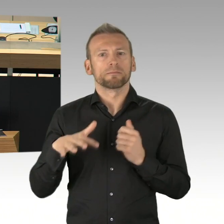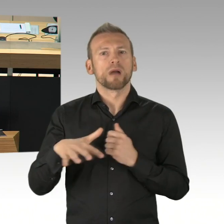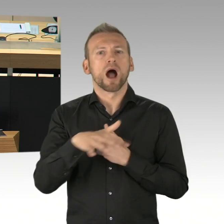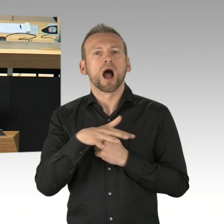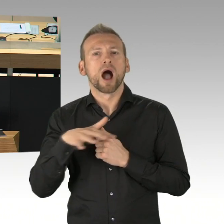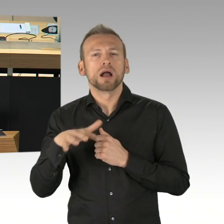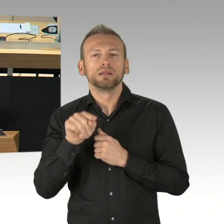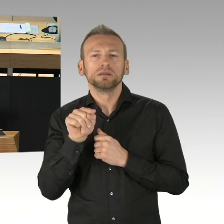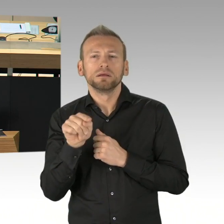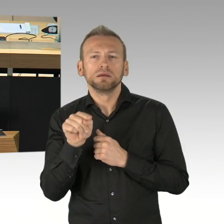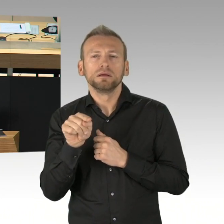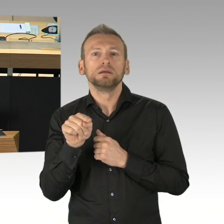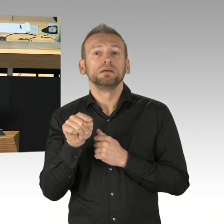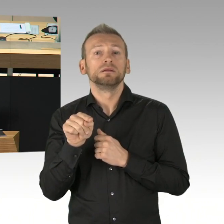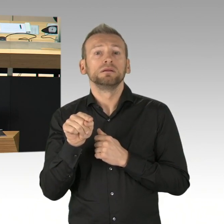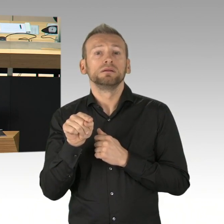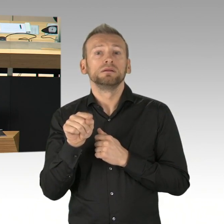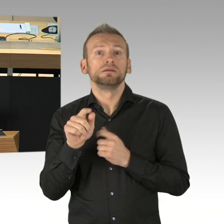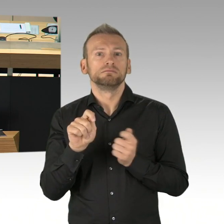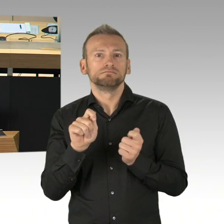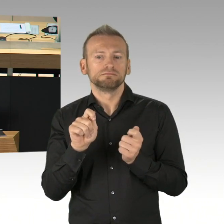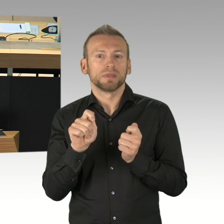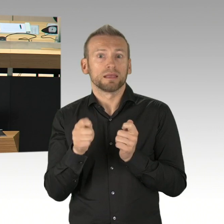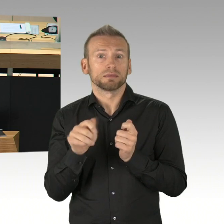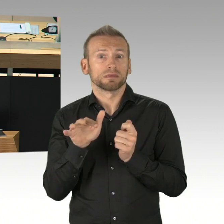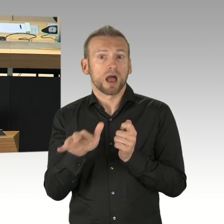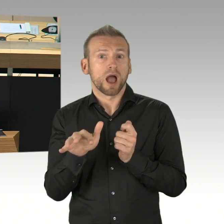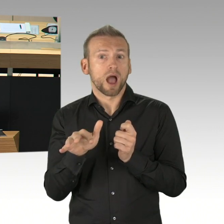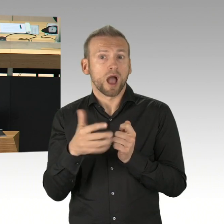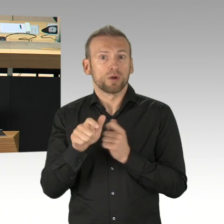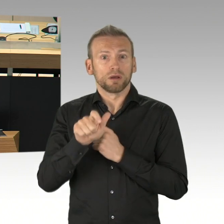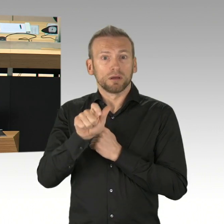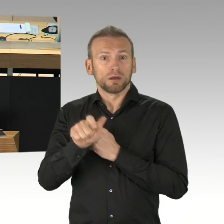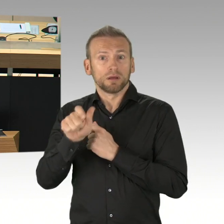ja, darauf muss man intensiv achten und dann muss man auch die Umwandlung